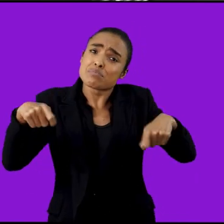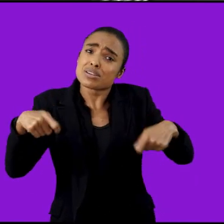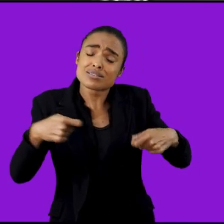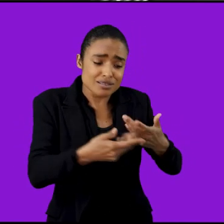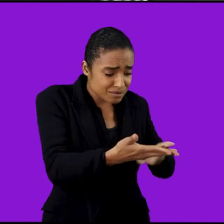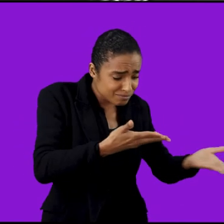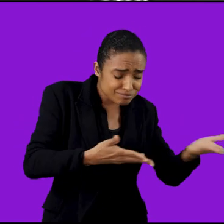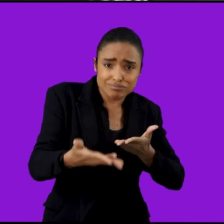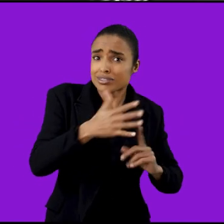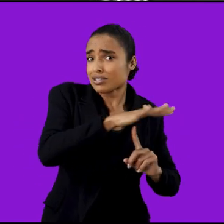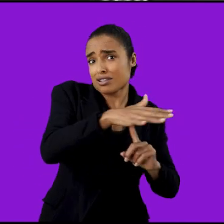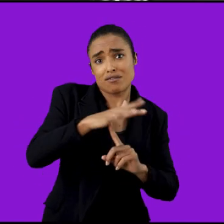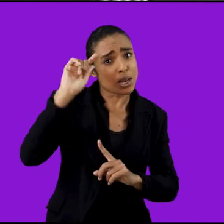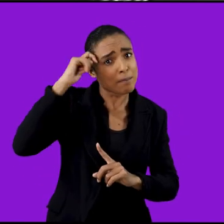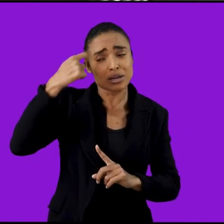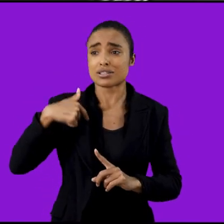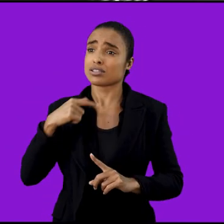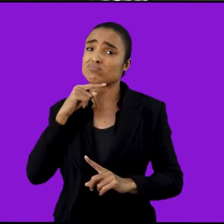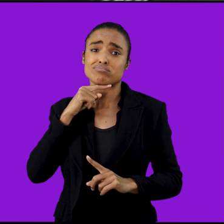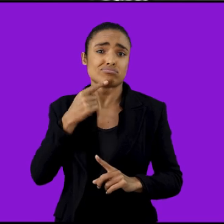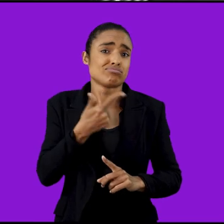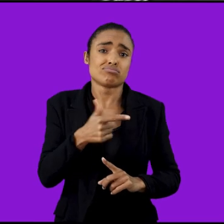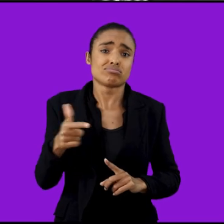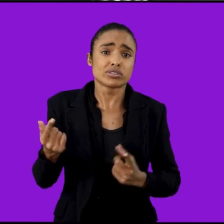me dedicar pra Feira Preta, eu tinha que fazer aquele dinheiro render, entendeu? Se não,